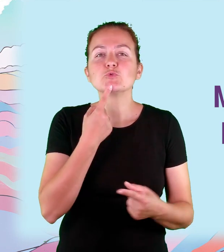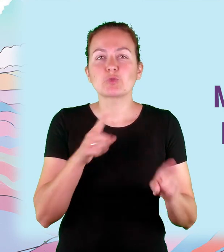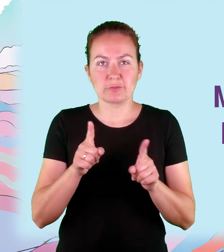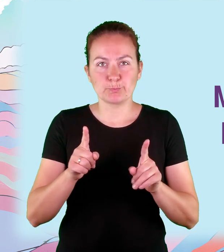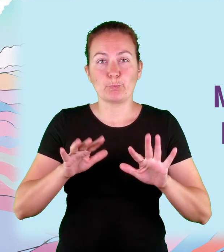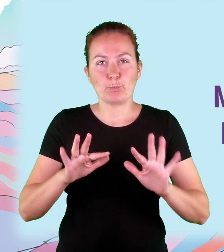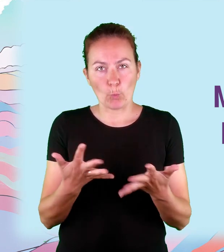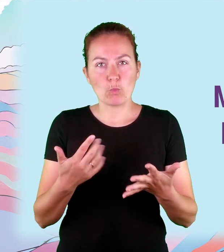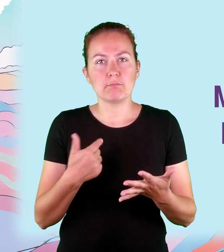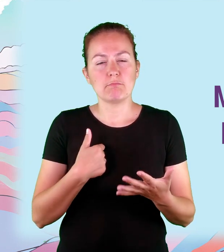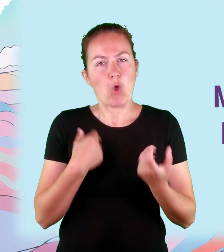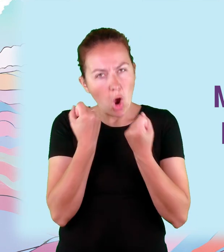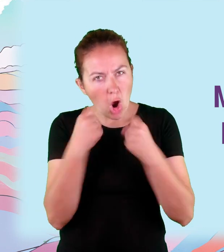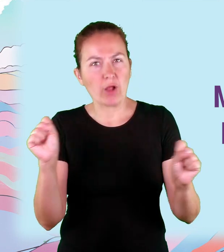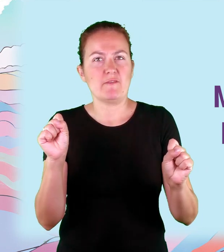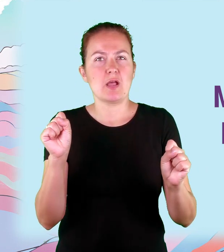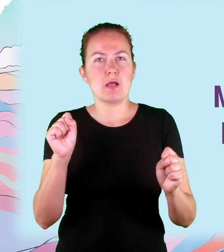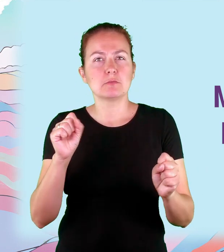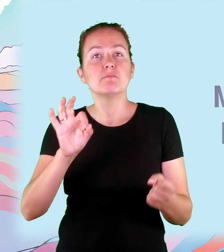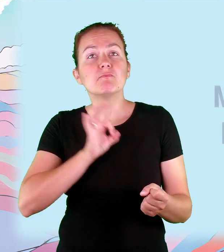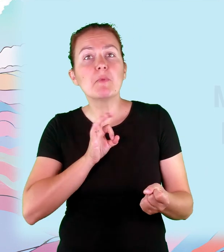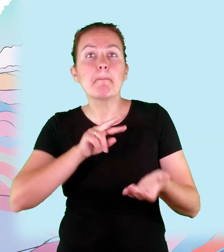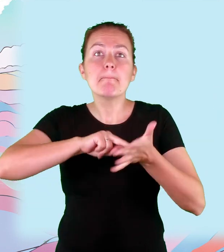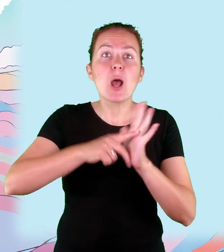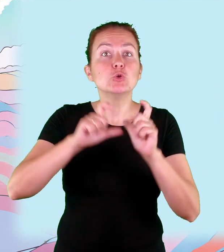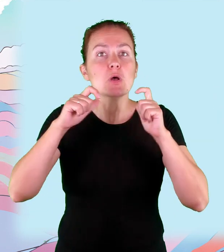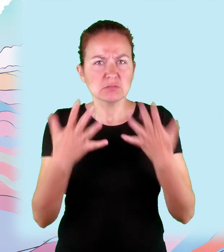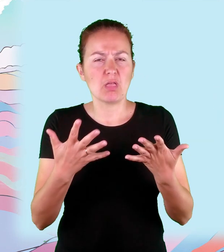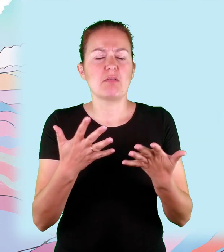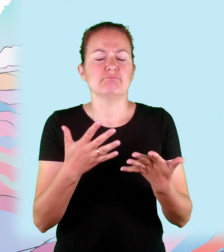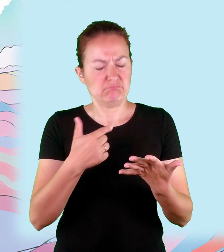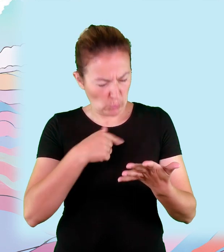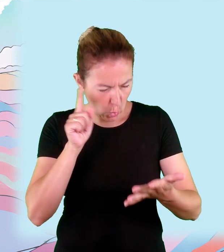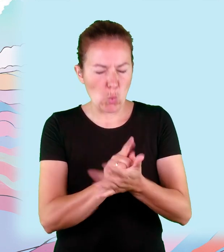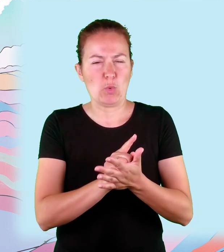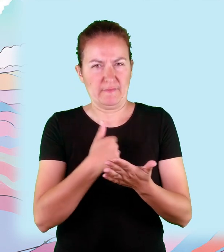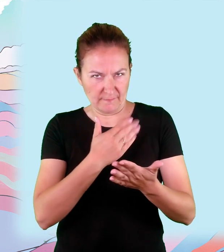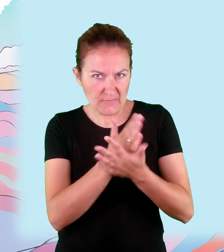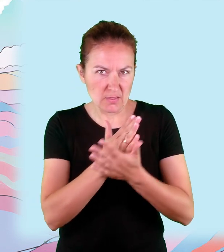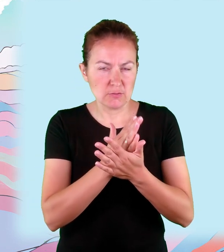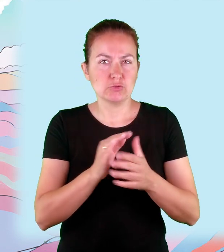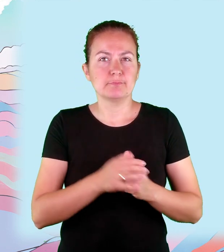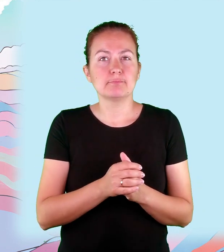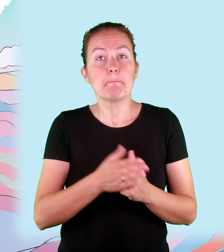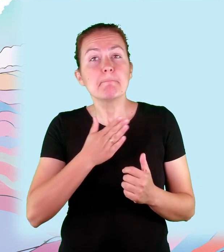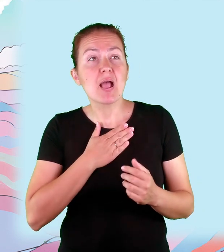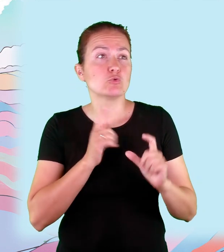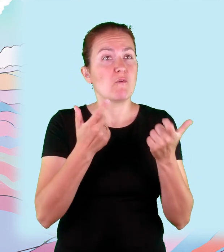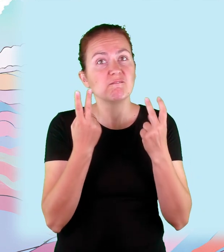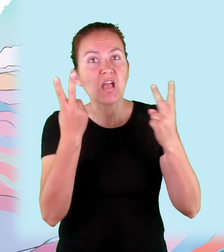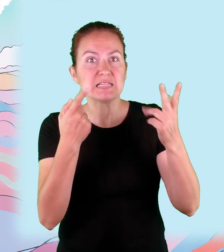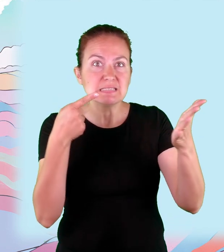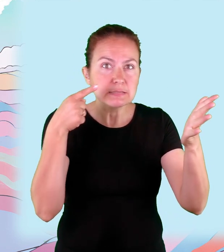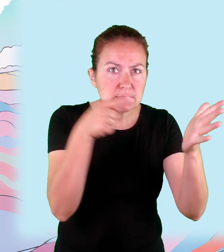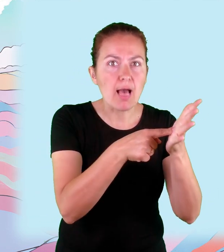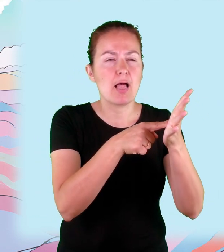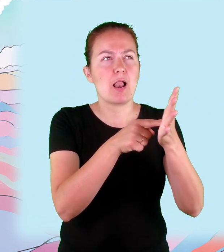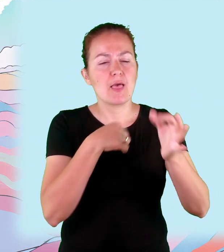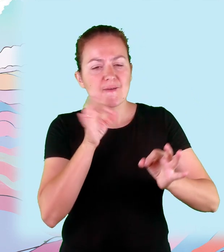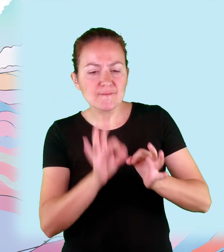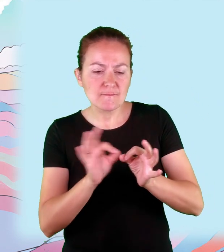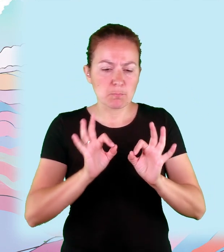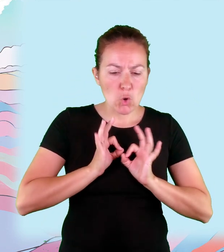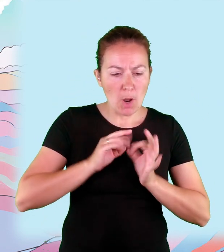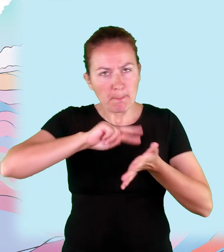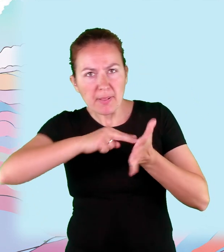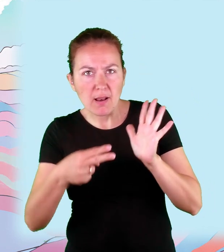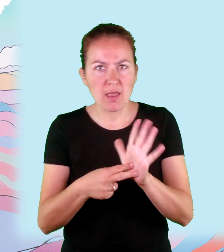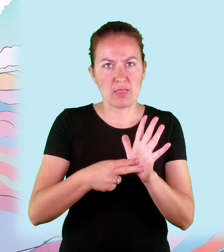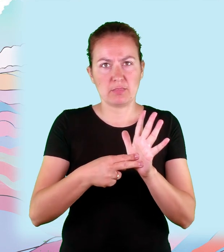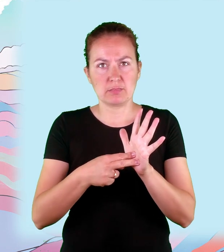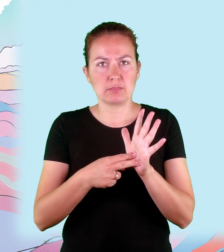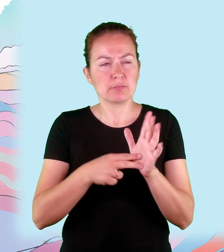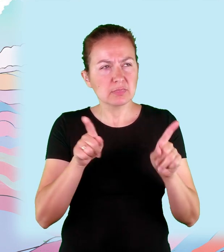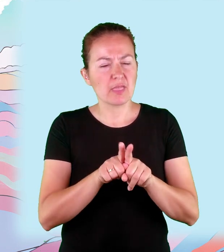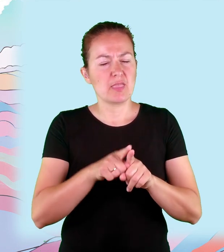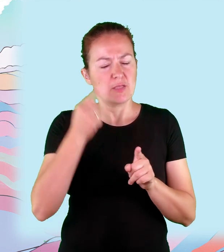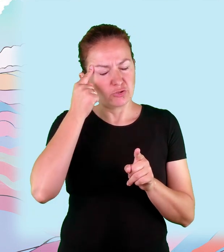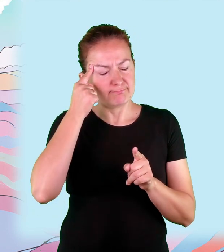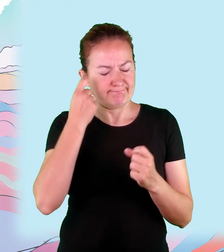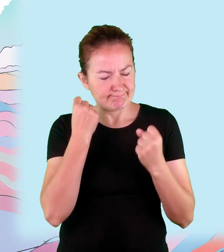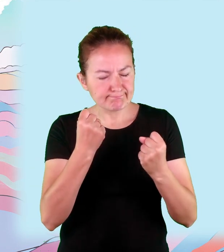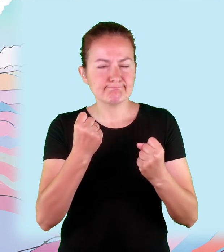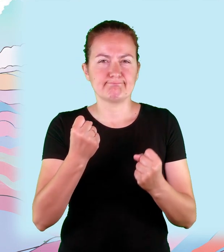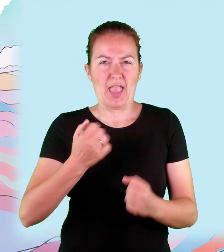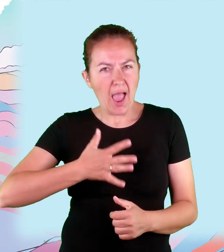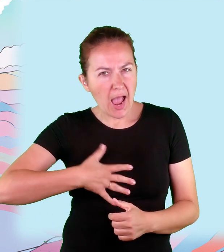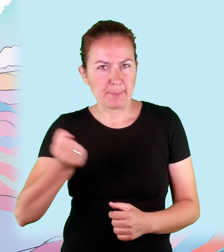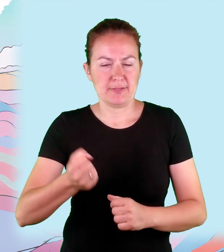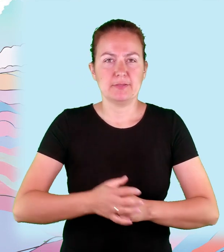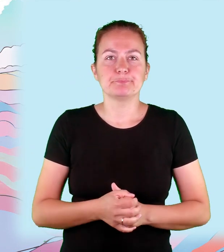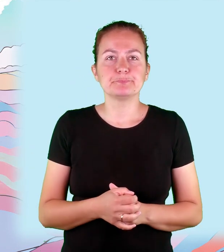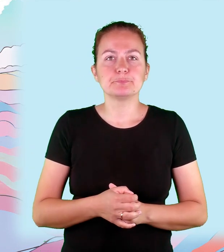Odważnie wierzyć, że uda się zrealizować plan. Mieć ważne cele do osiągnięcia i dopasowywać do nich swoje siły. Być ambitnym.